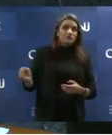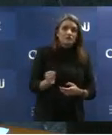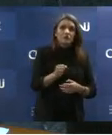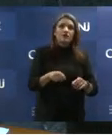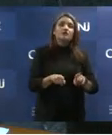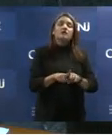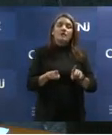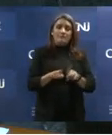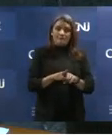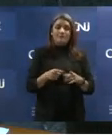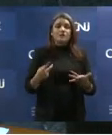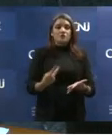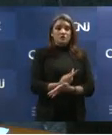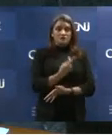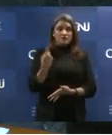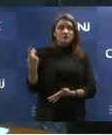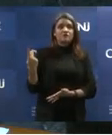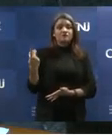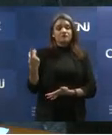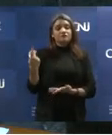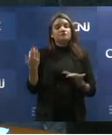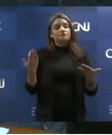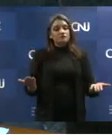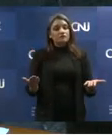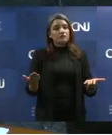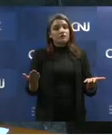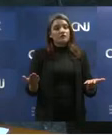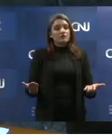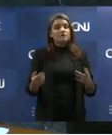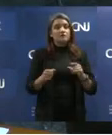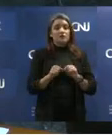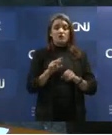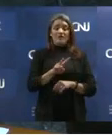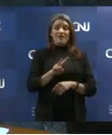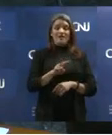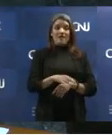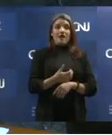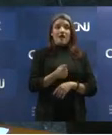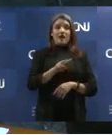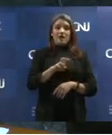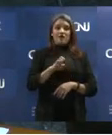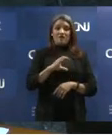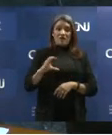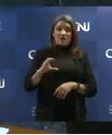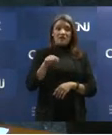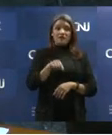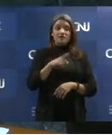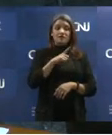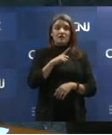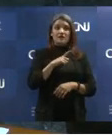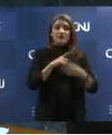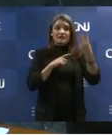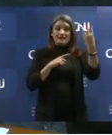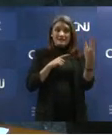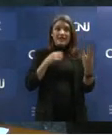por meio do qual foi estabelecido que a Vara de Execução Penal será composta de três juízes, ou seja, ficou um juiz para o regime fechado.